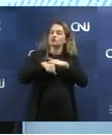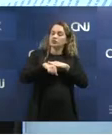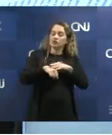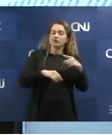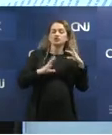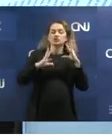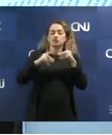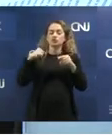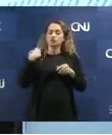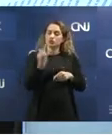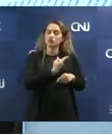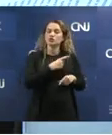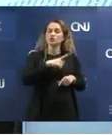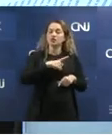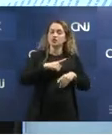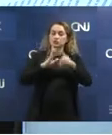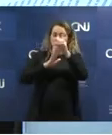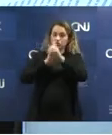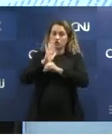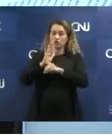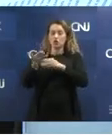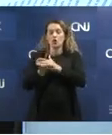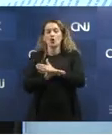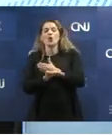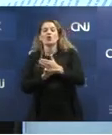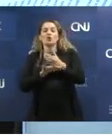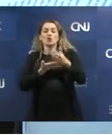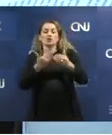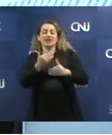se iniciaram, portanto, a partir de maio de 17,